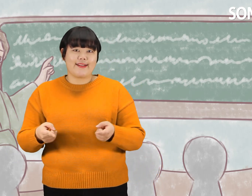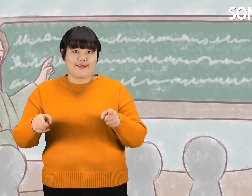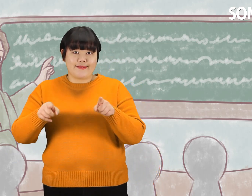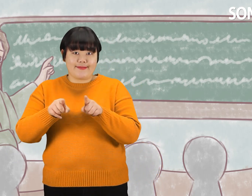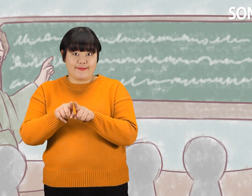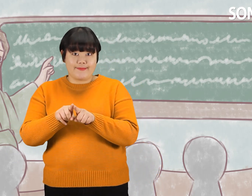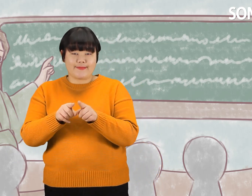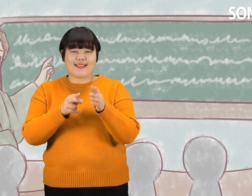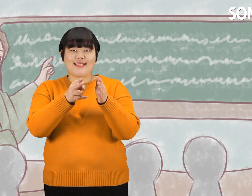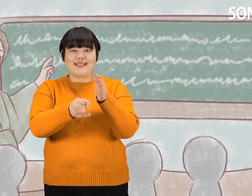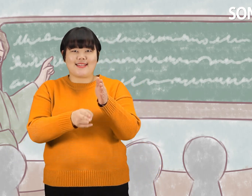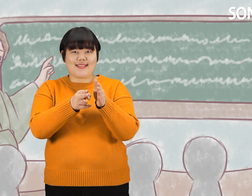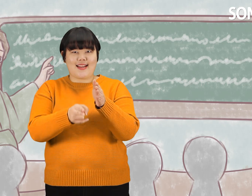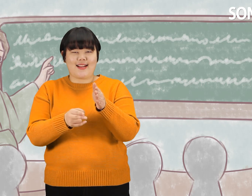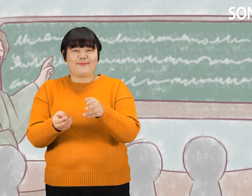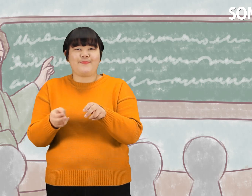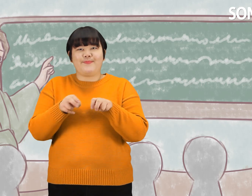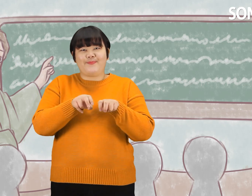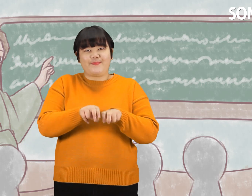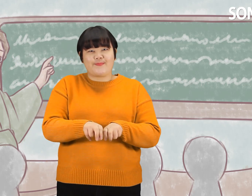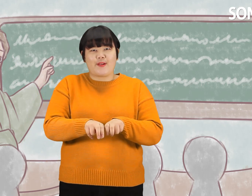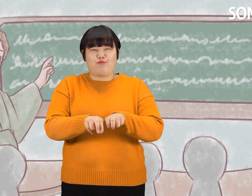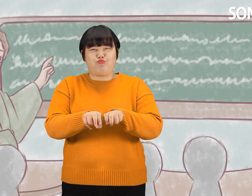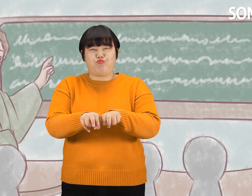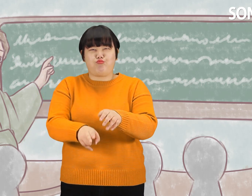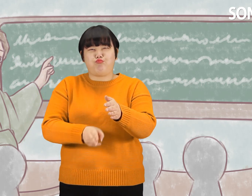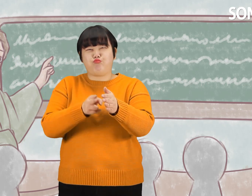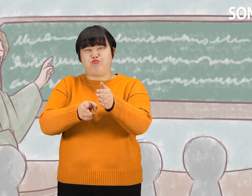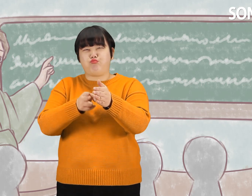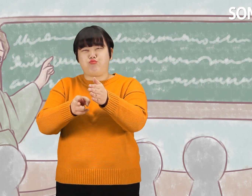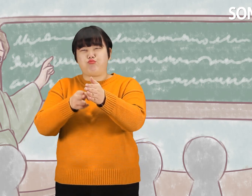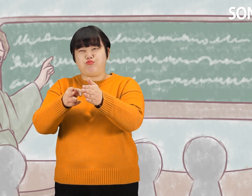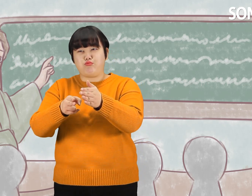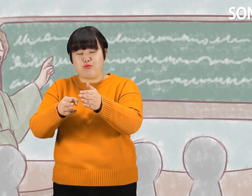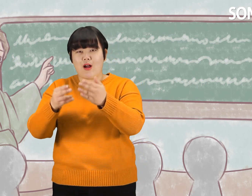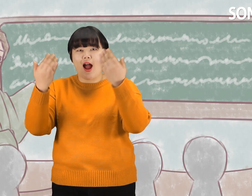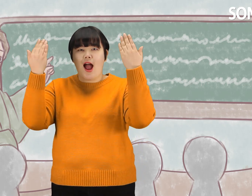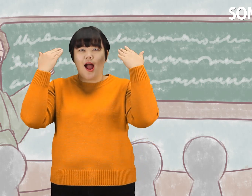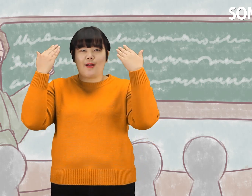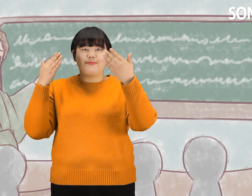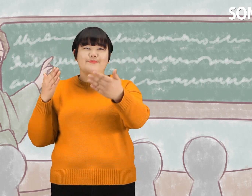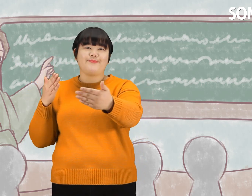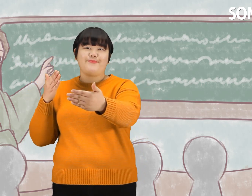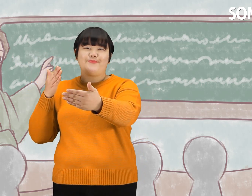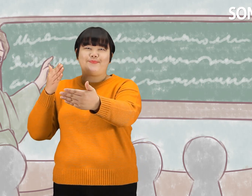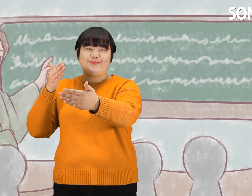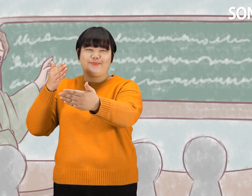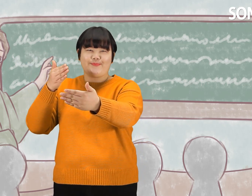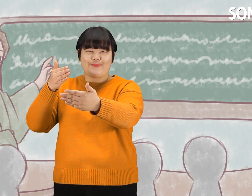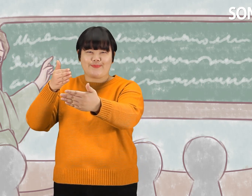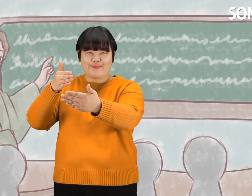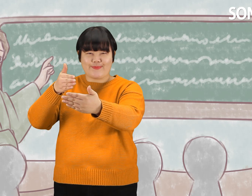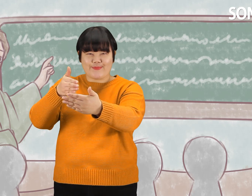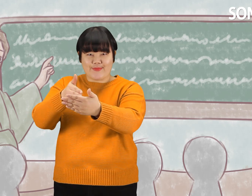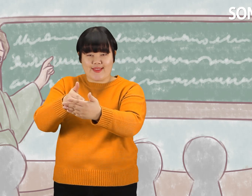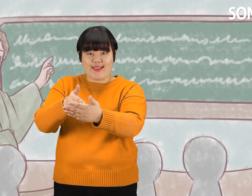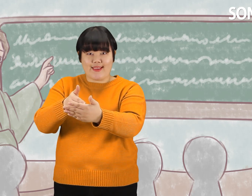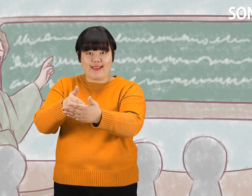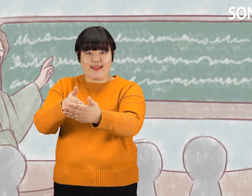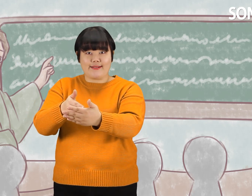ヘレンはサリバン先生と一緒に電車に乗って学校に向かいました。